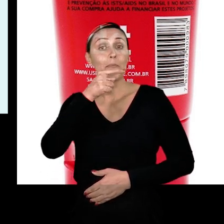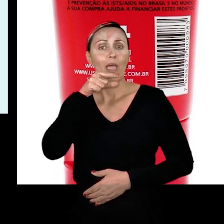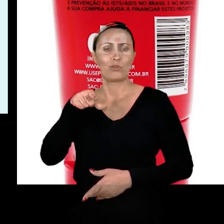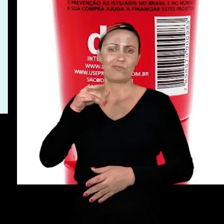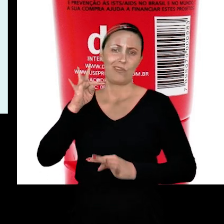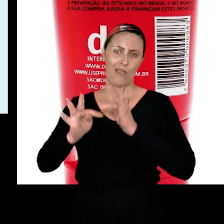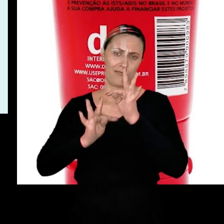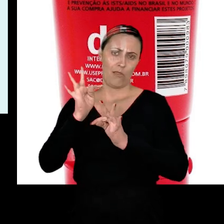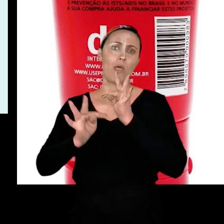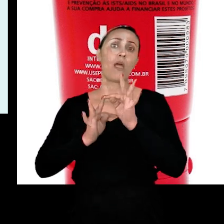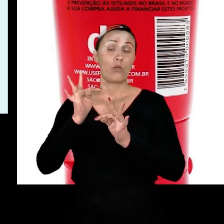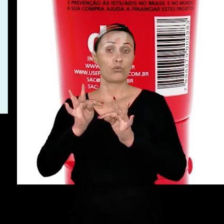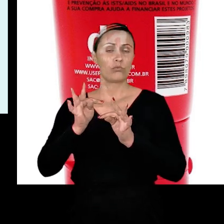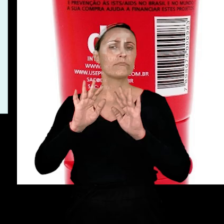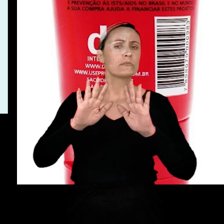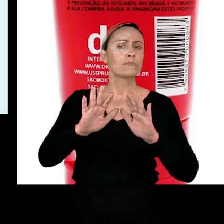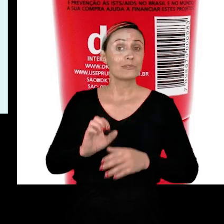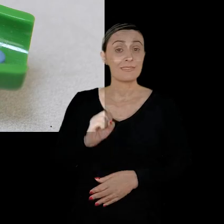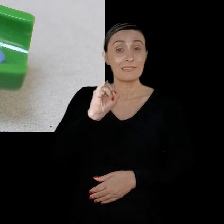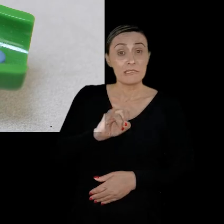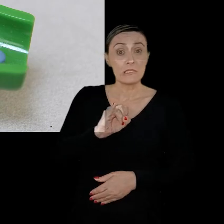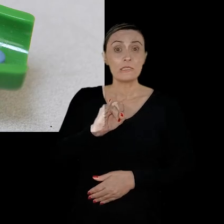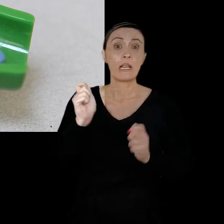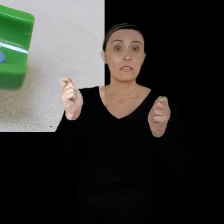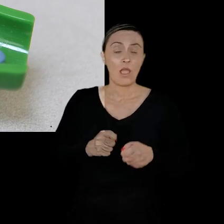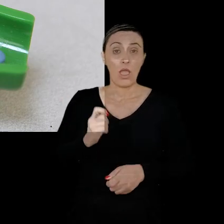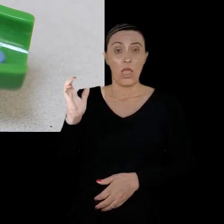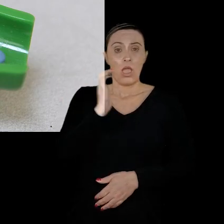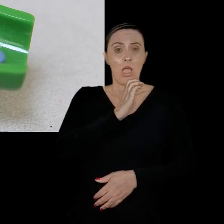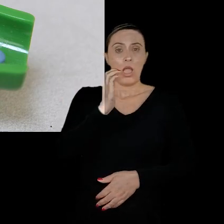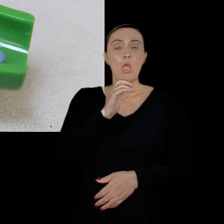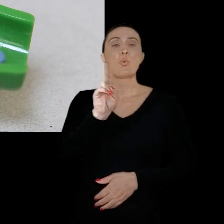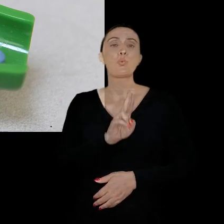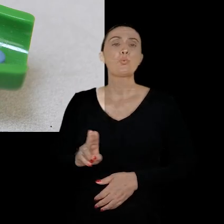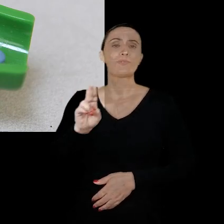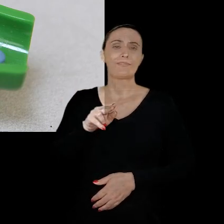Para situações de emergência, existe a PEP, que é a profilaxia pós-exposição.